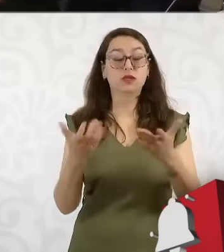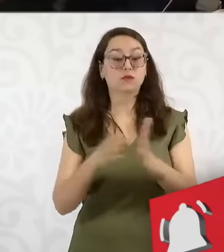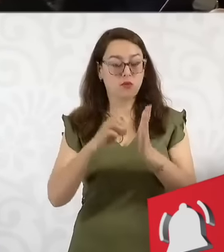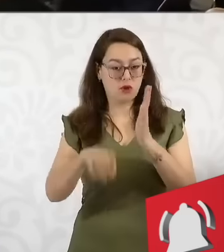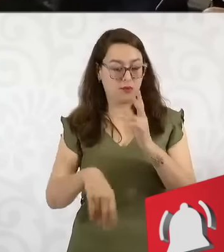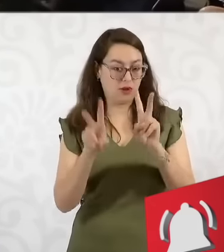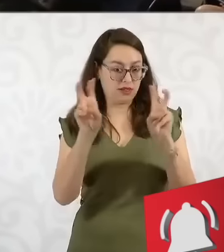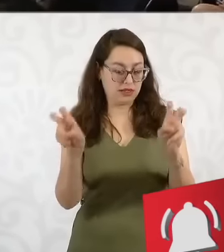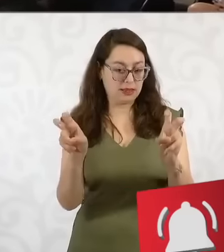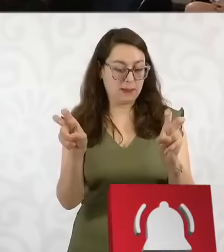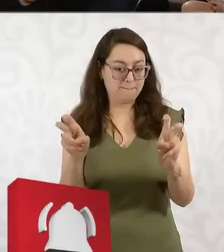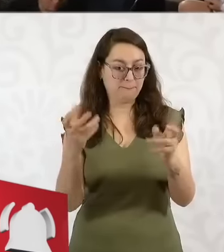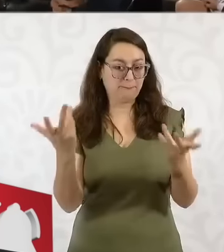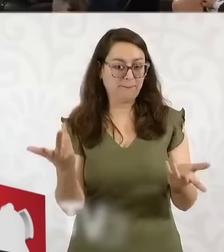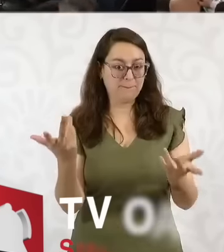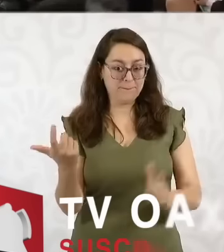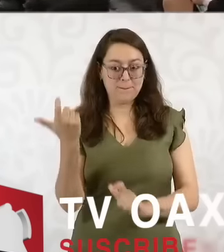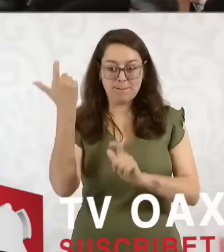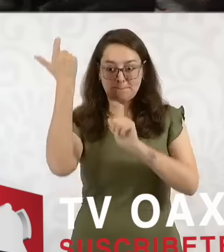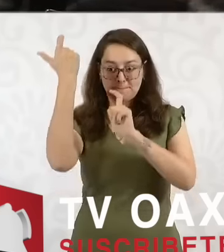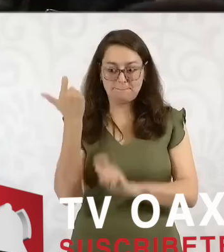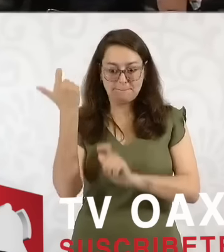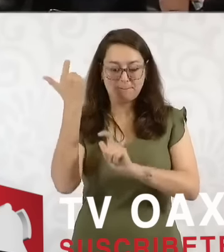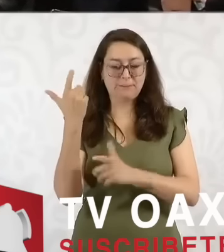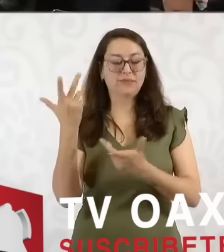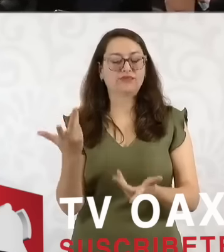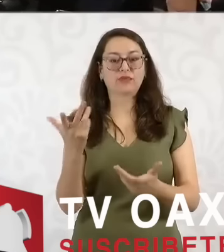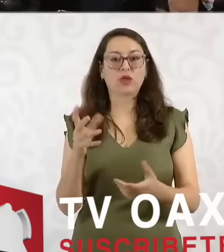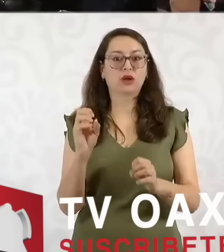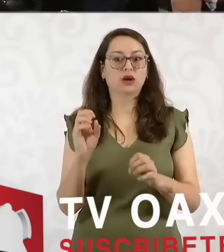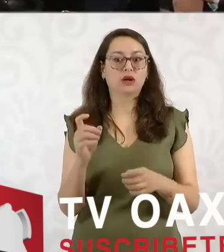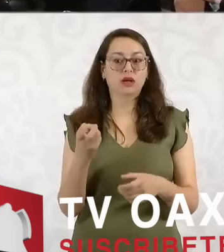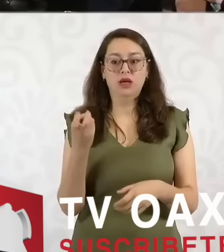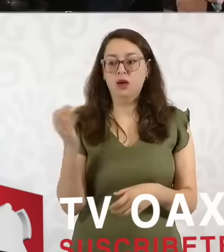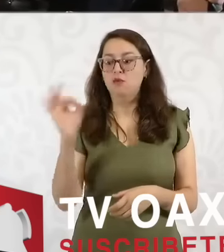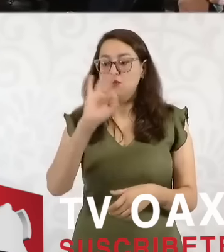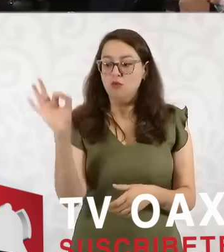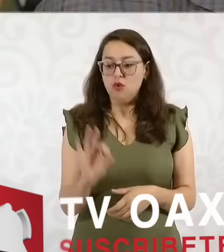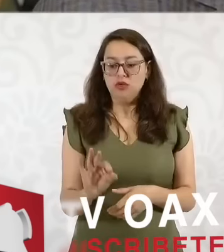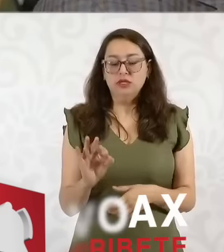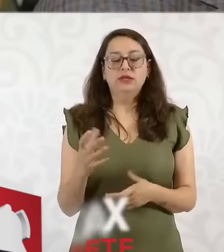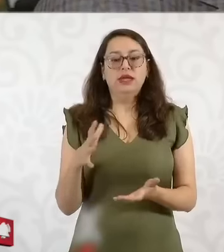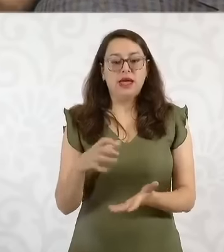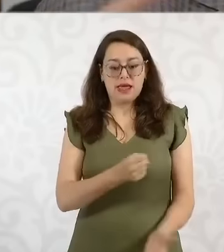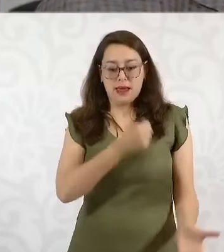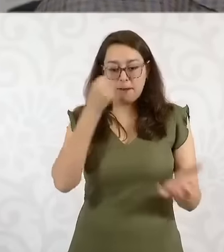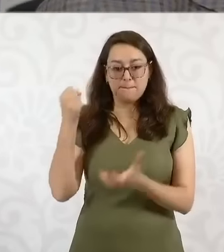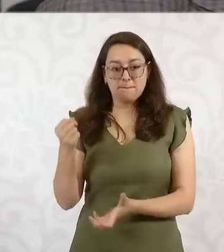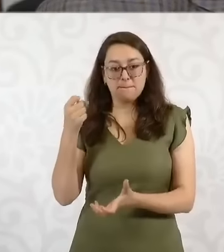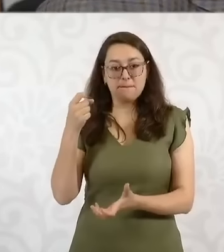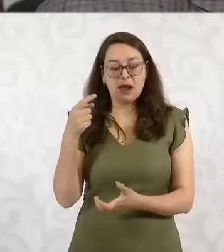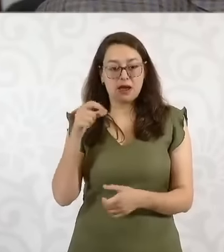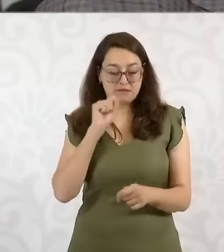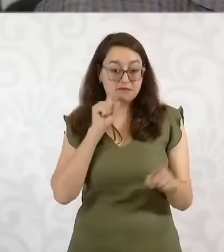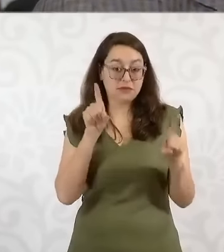de de destinar eh una parte del presupuesto de las naciones para este tipo de de infraestructuras?